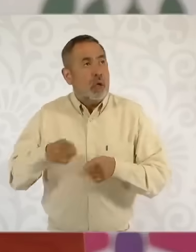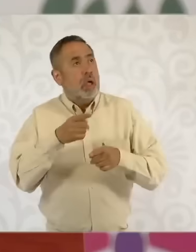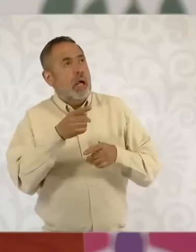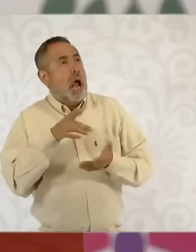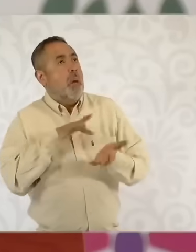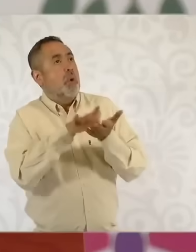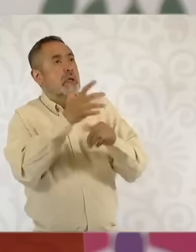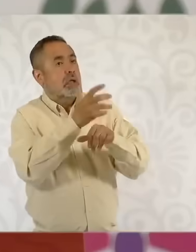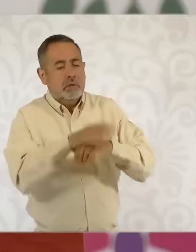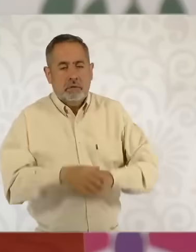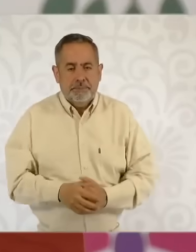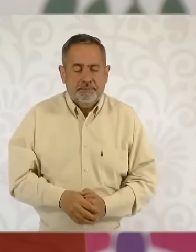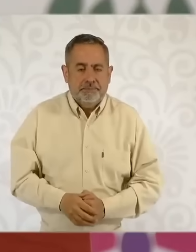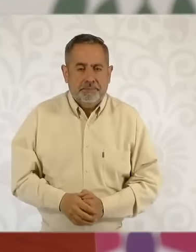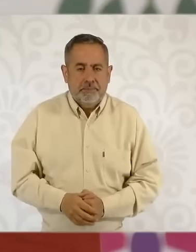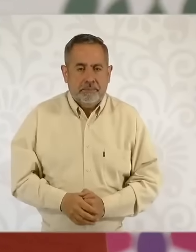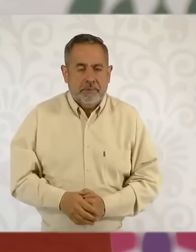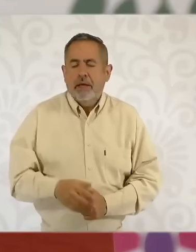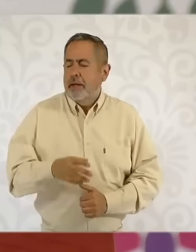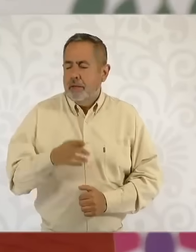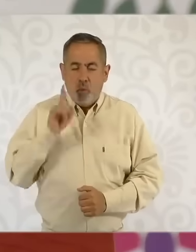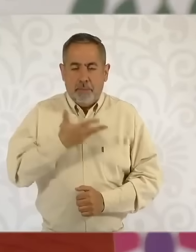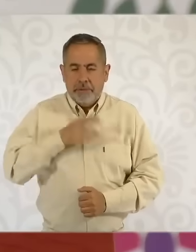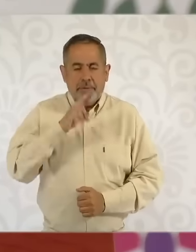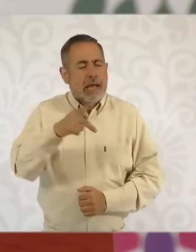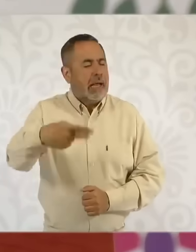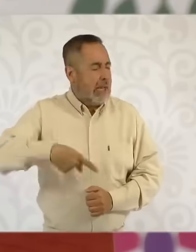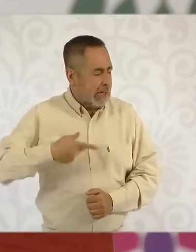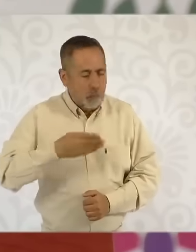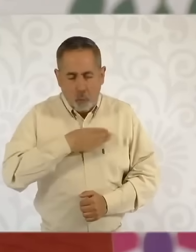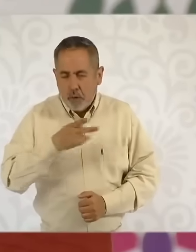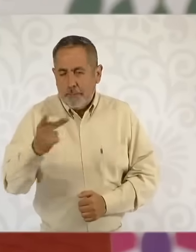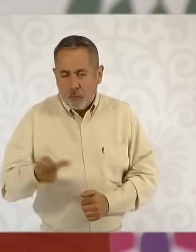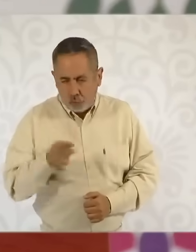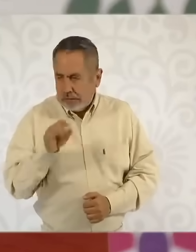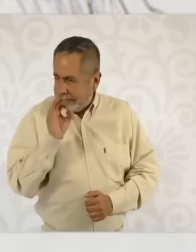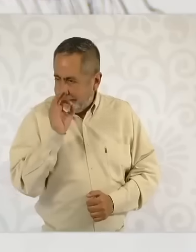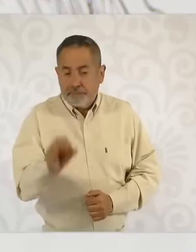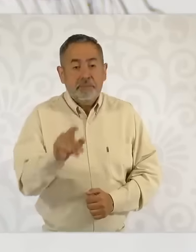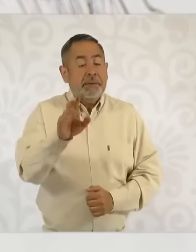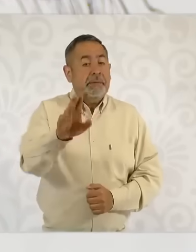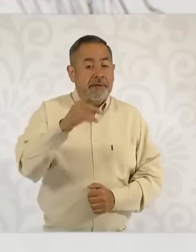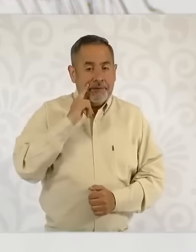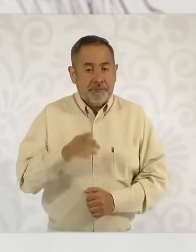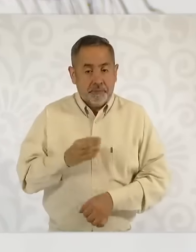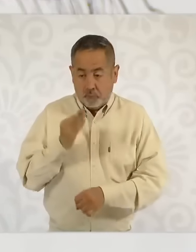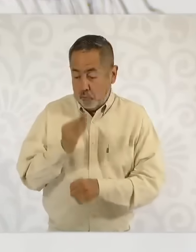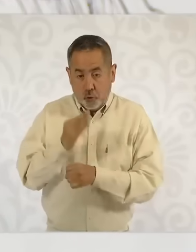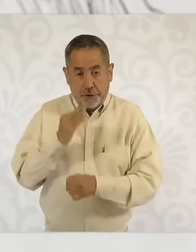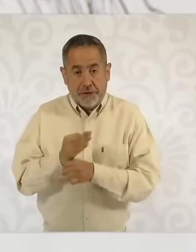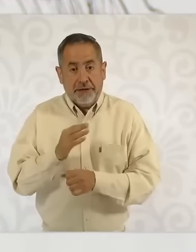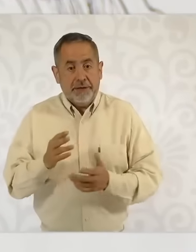qué bueno que lo preguntas En esto como en todo y en particular en nuestra relación con Estados